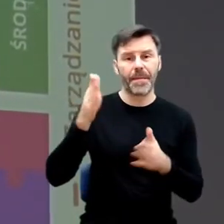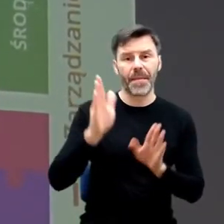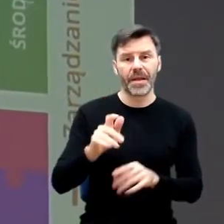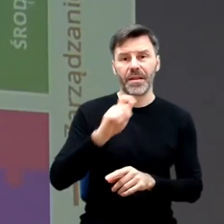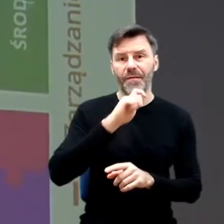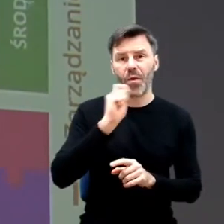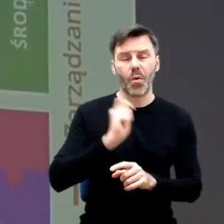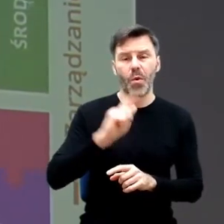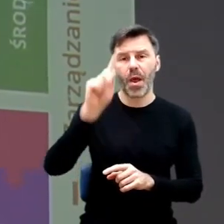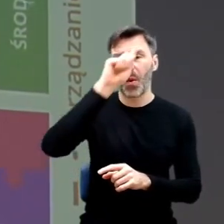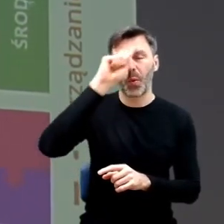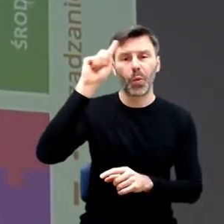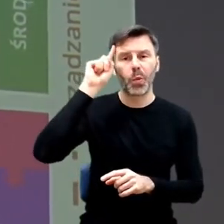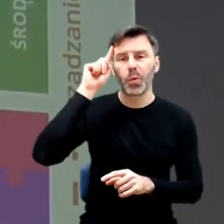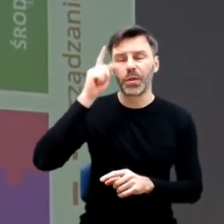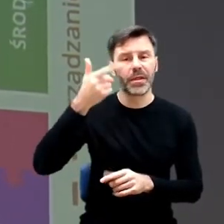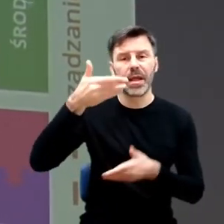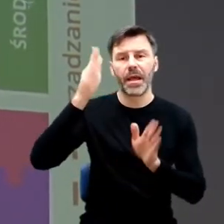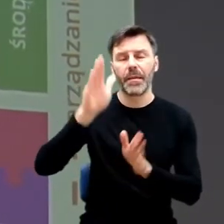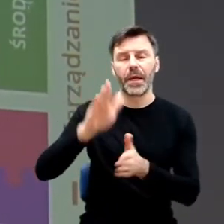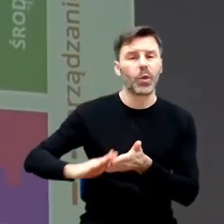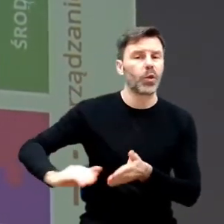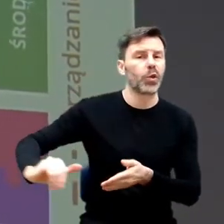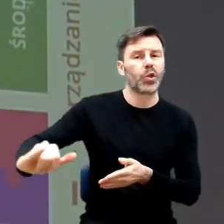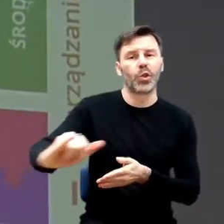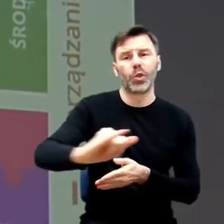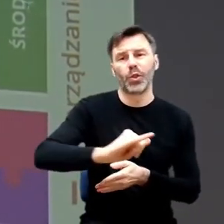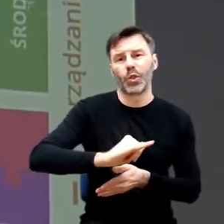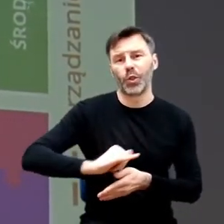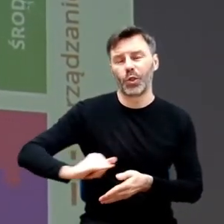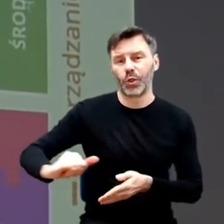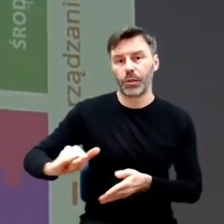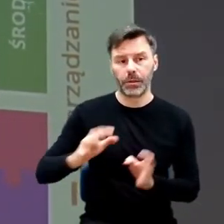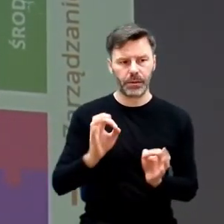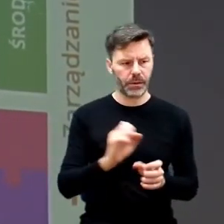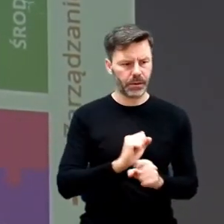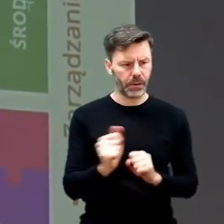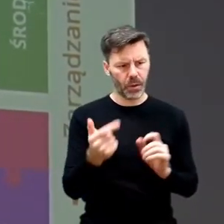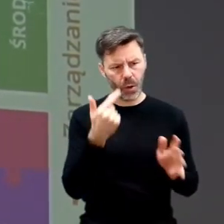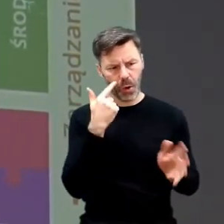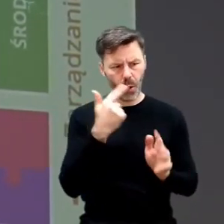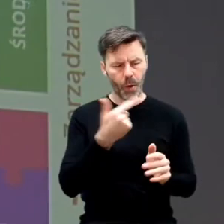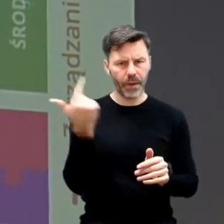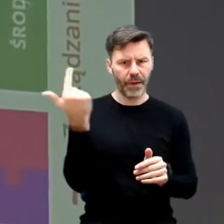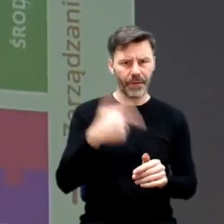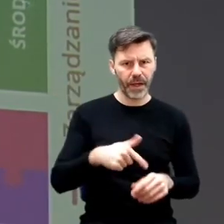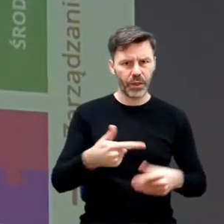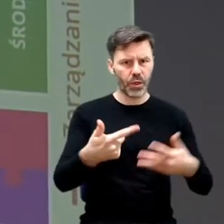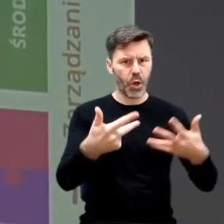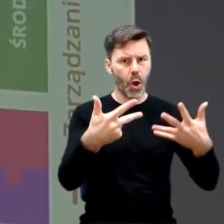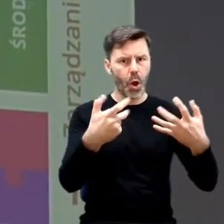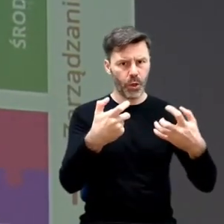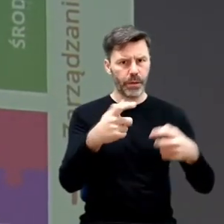bo w tej chwili ma 2800 mieszkańców.